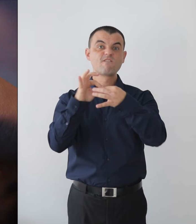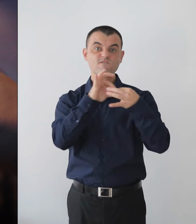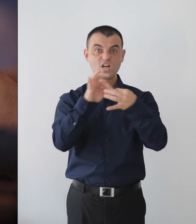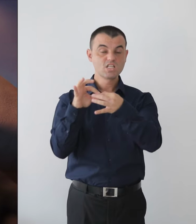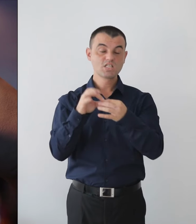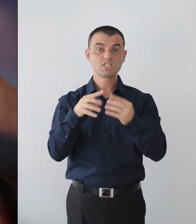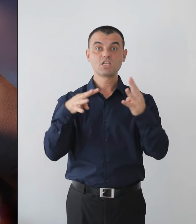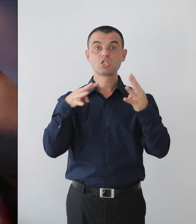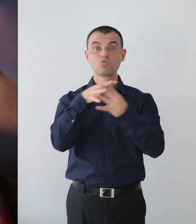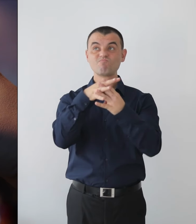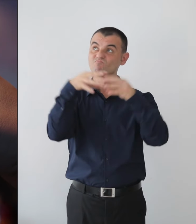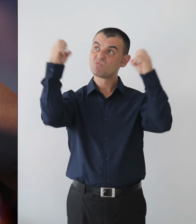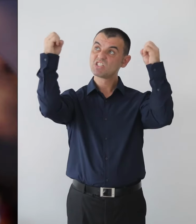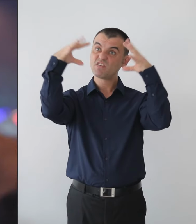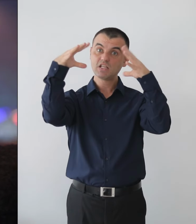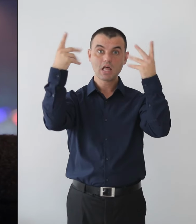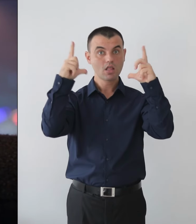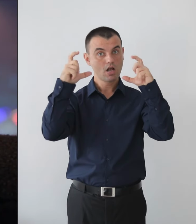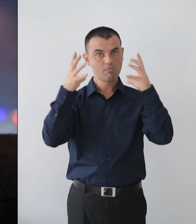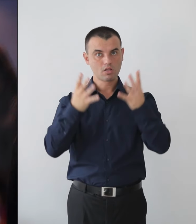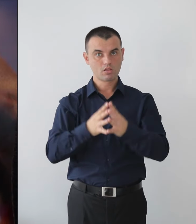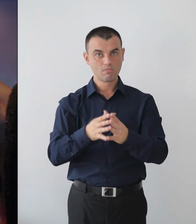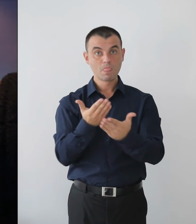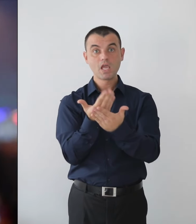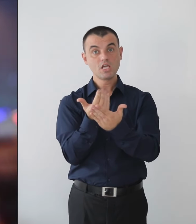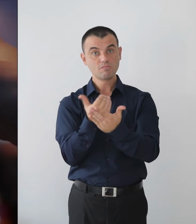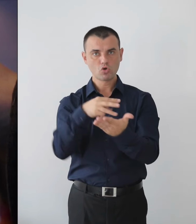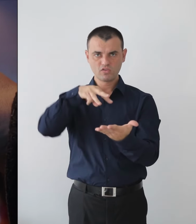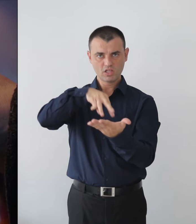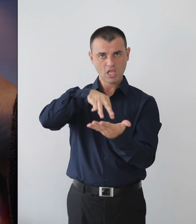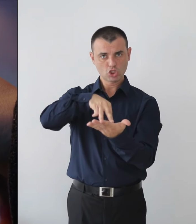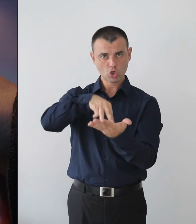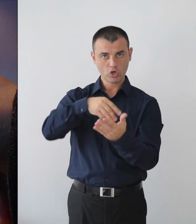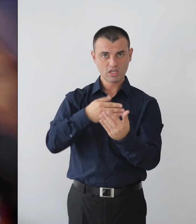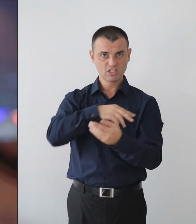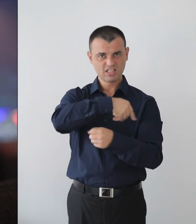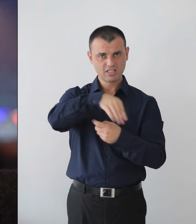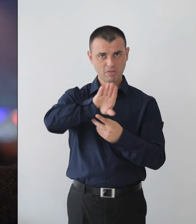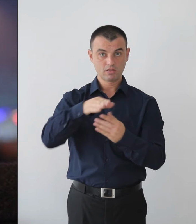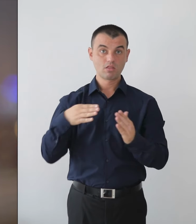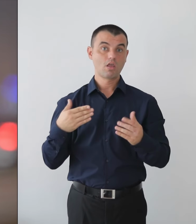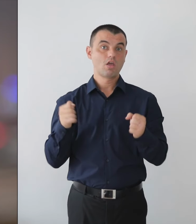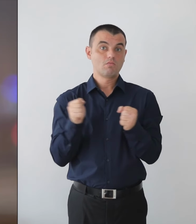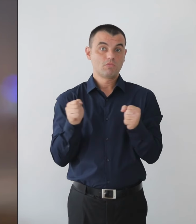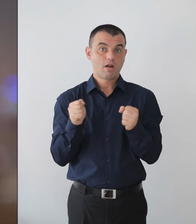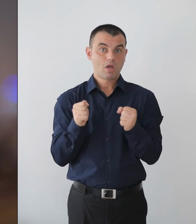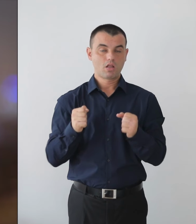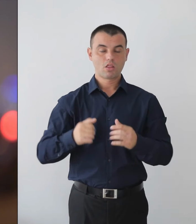която ви дава правилна яркост на кадъра, според измерването на камерата. Използвайте статив, за да избегнете клатенето на камерата.